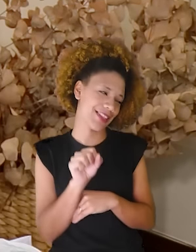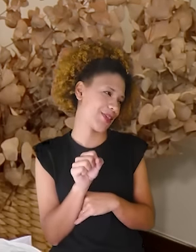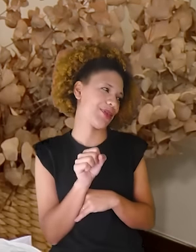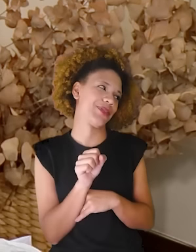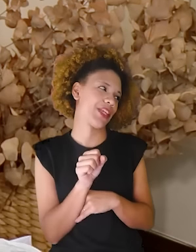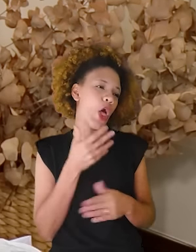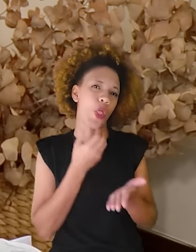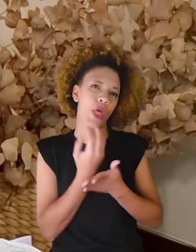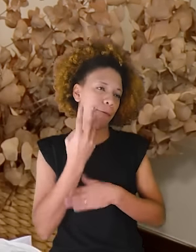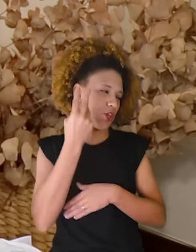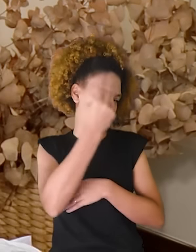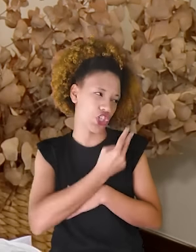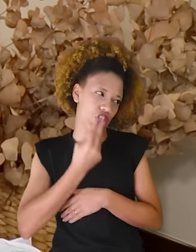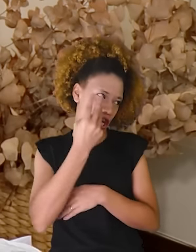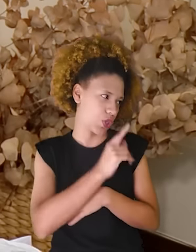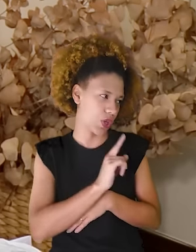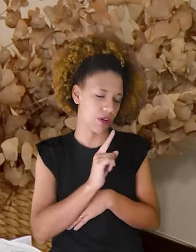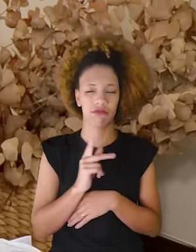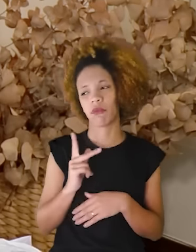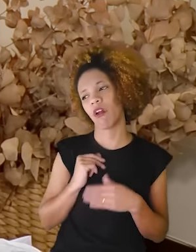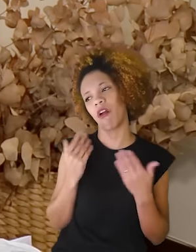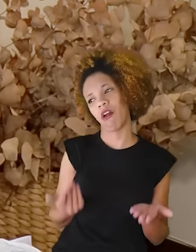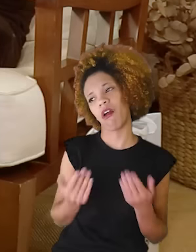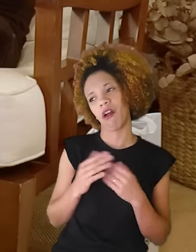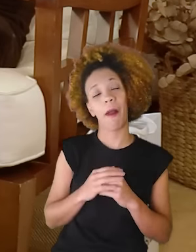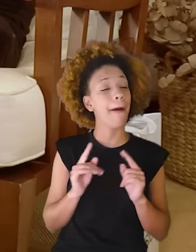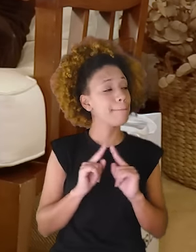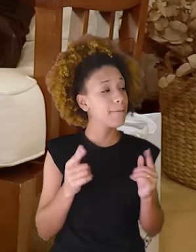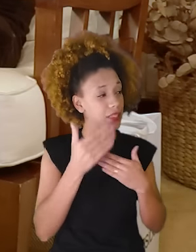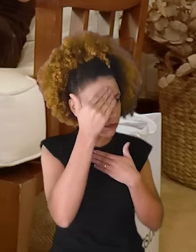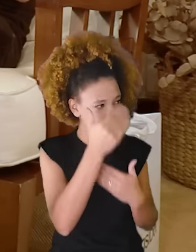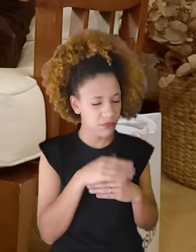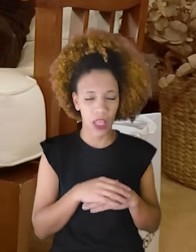aqui não é Podcast de 3 horas me de duração Ah Puxa pô mas eu queria te agradecer você nem falou